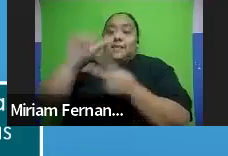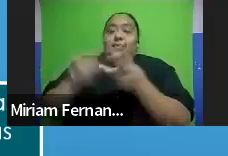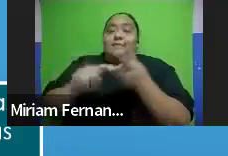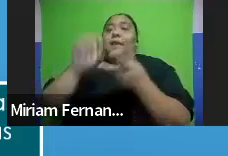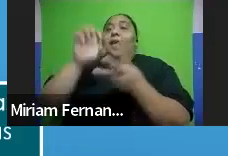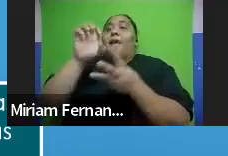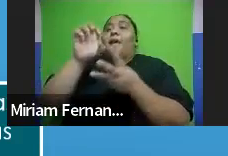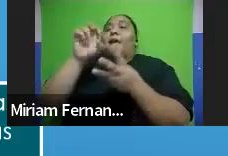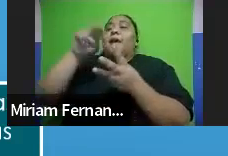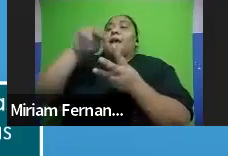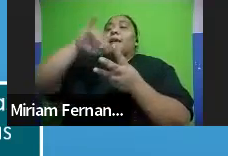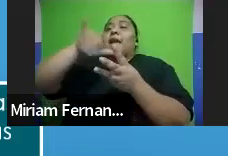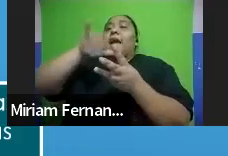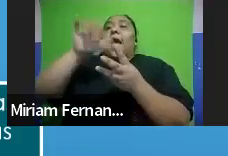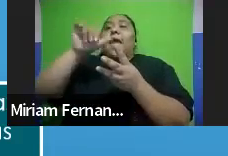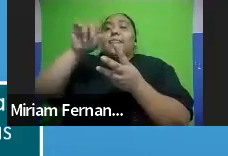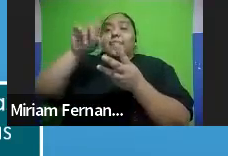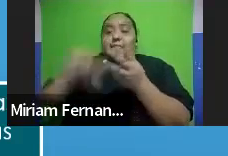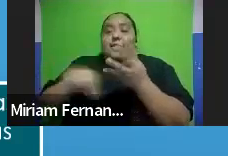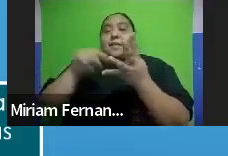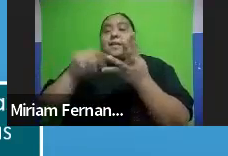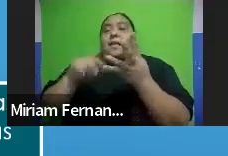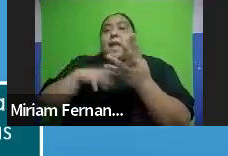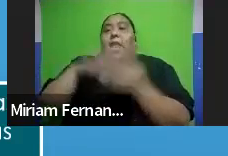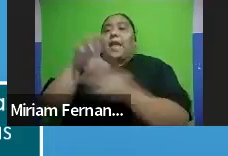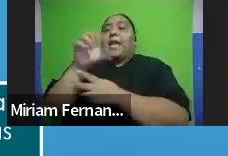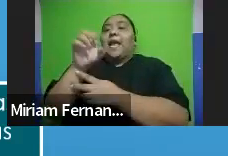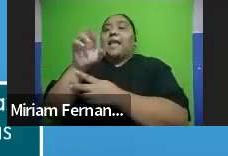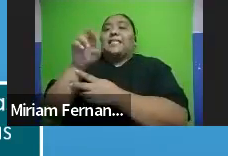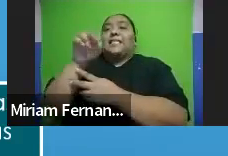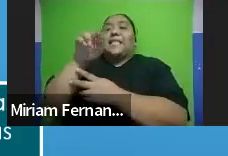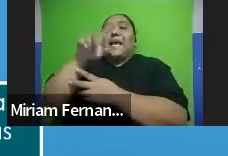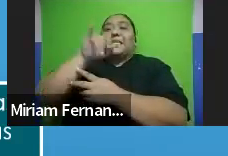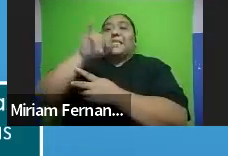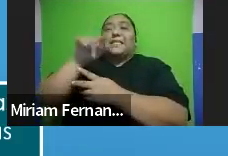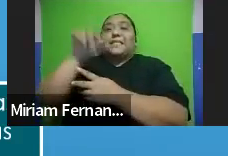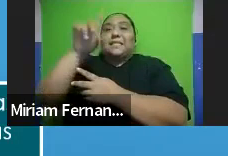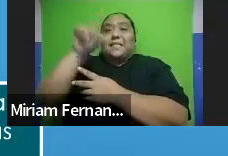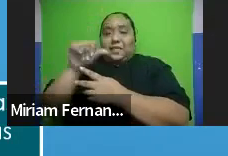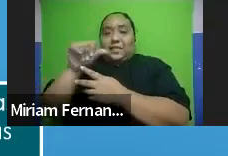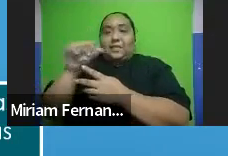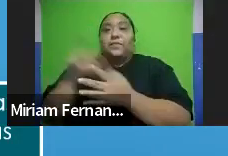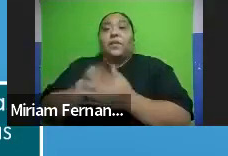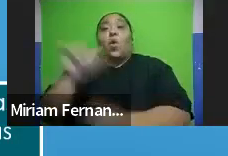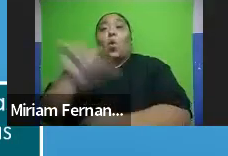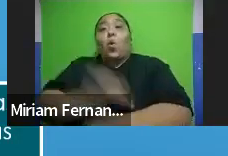importantes Otra cosa importante es considerar que el principal problema de las de las personas sordas no es de las personas sordas no es la